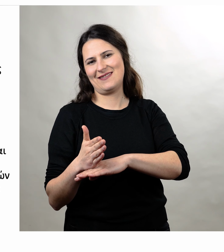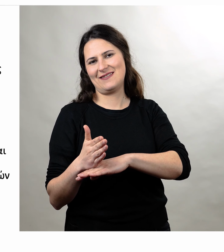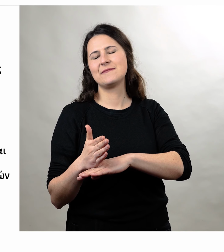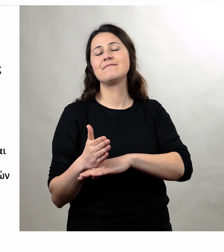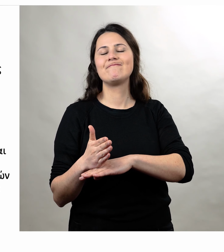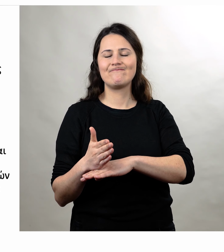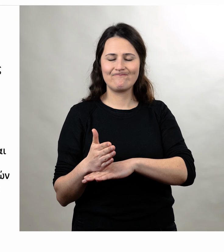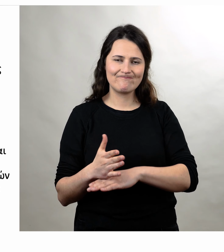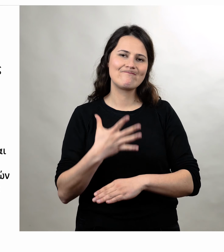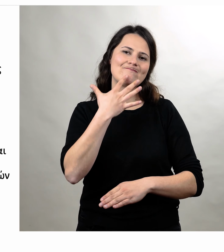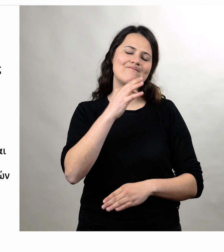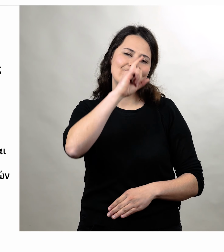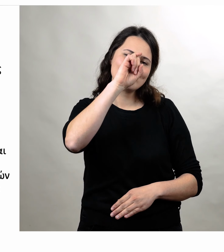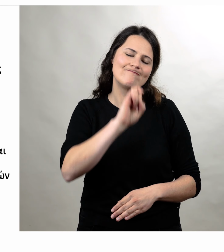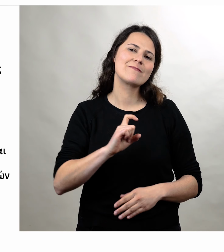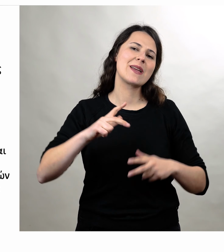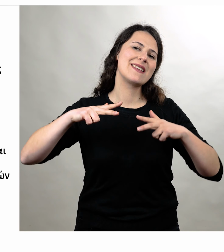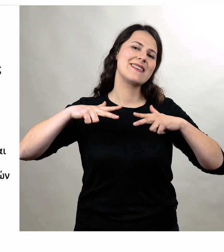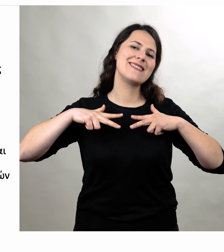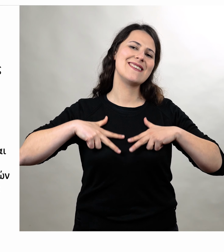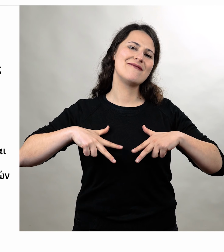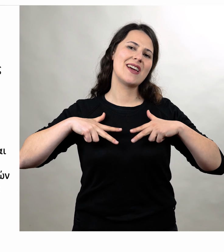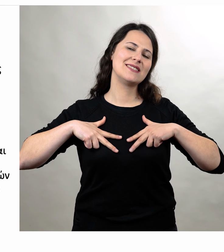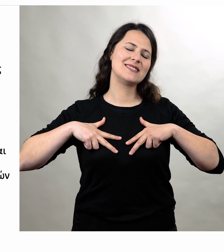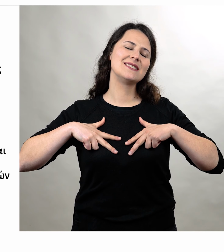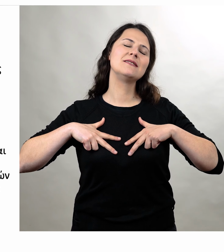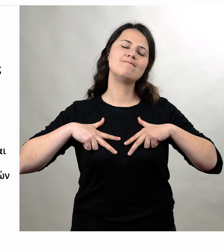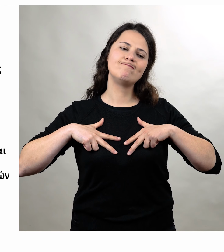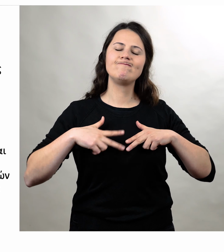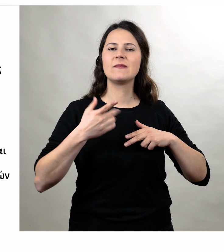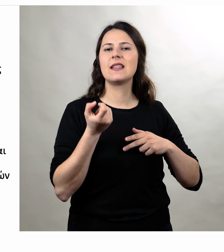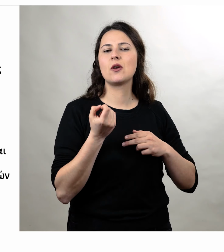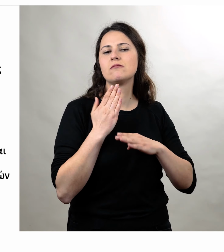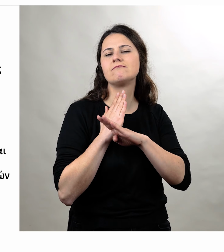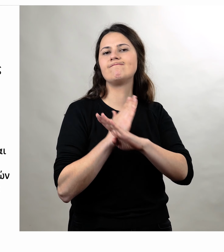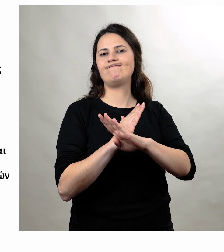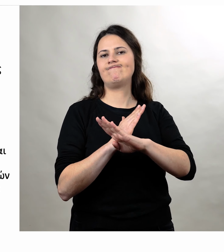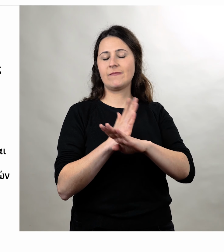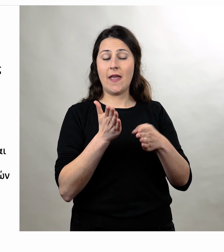Θα πρέπει η κυβέρνηση να μην δέχεται κρουαζιερόπλοια,